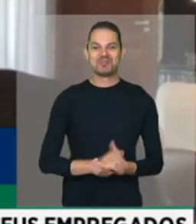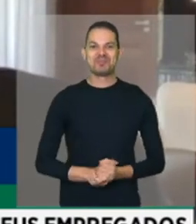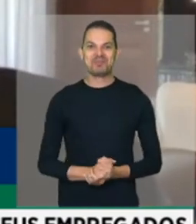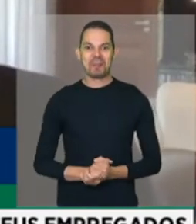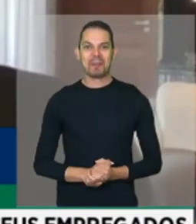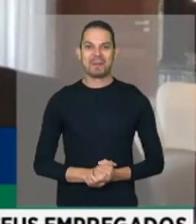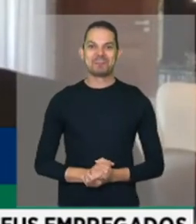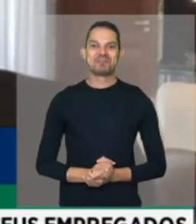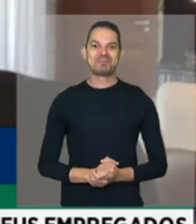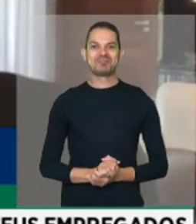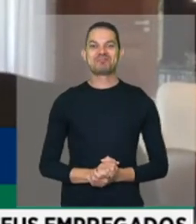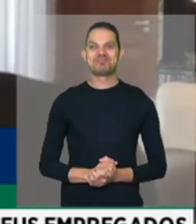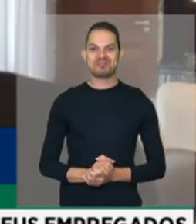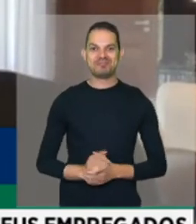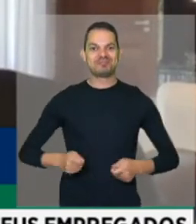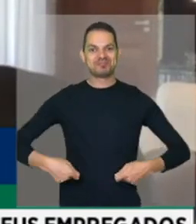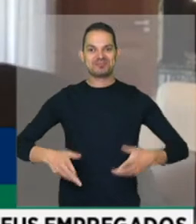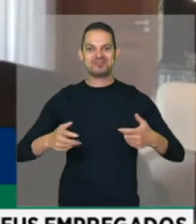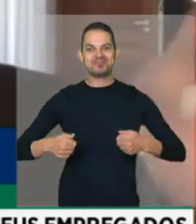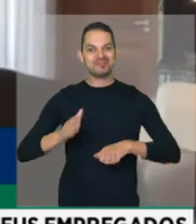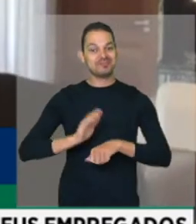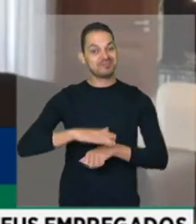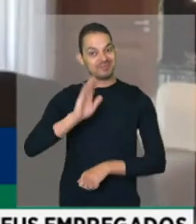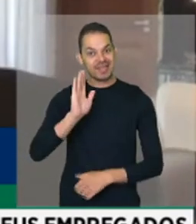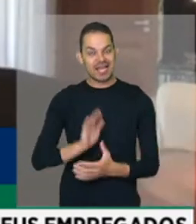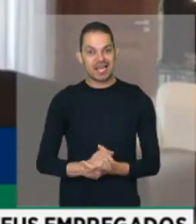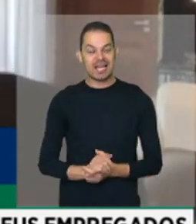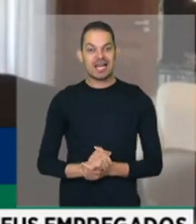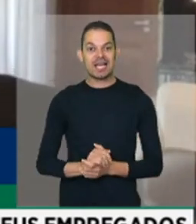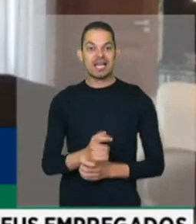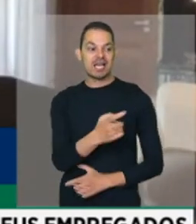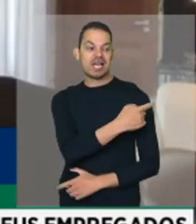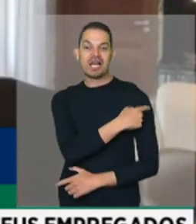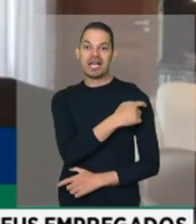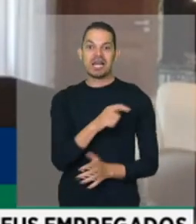COM DINHEIRO. QUEM TIVER DINHEIRO VAI GASTAR MAIS, VAI SE IMUNIZAR NA FRENTE DOS QUE NÃO TÊM. E O SUS VAI FICAR